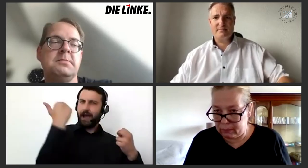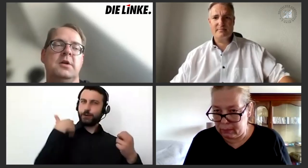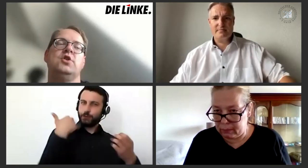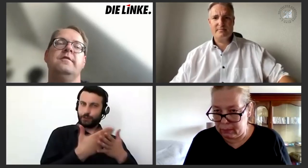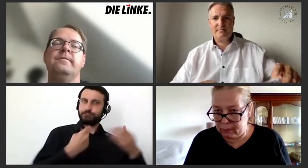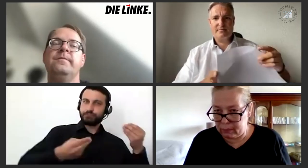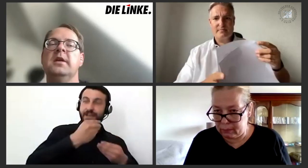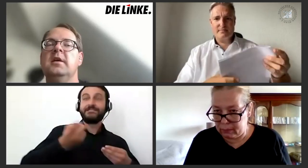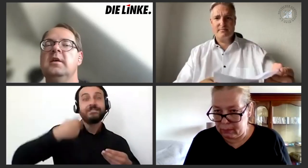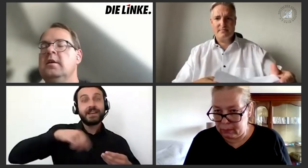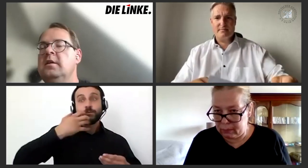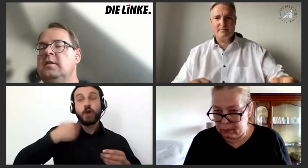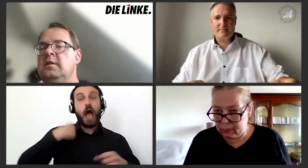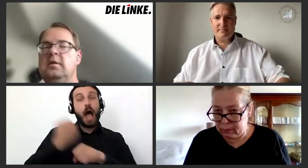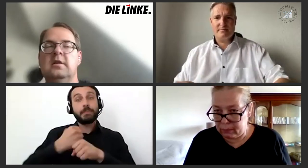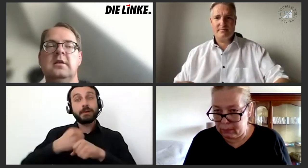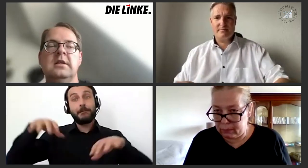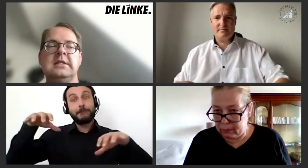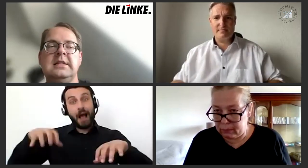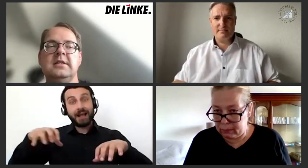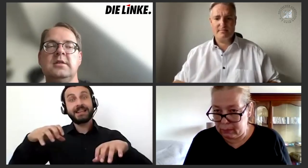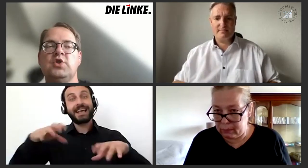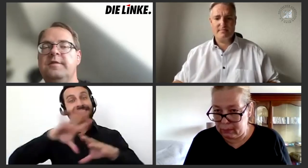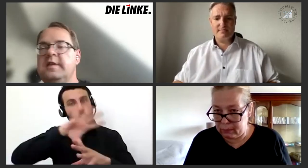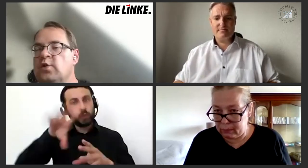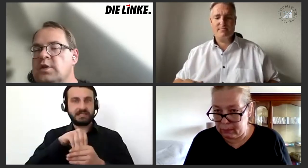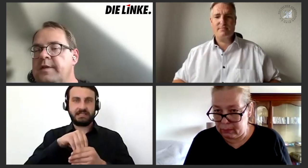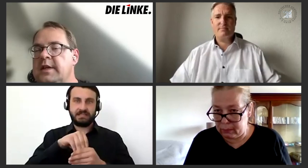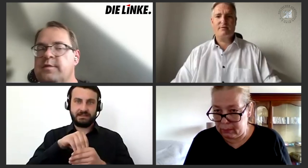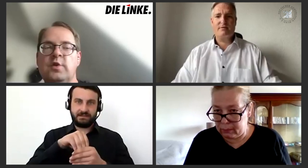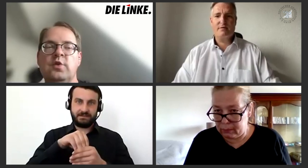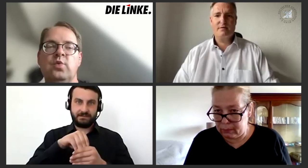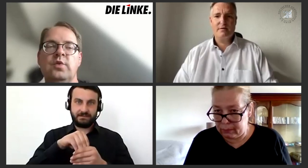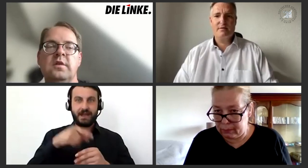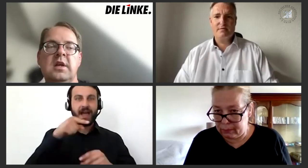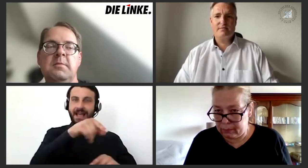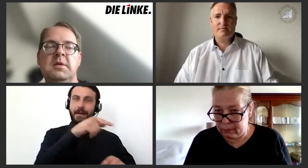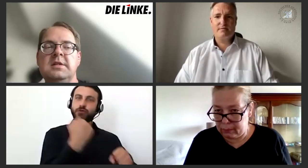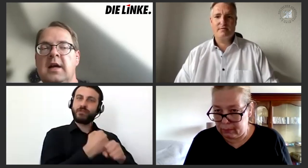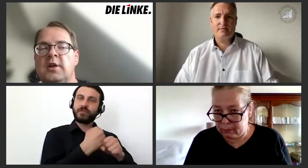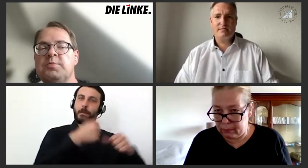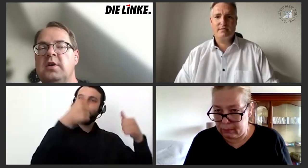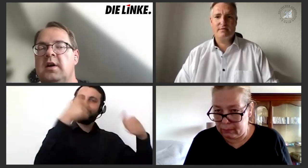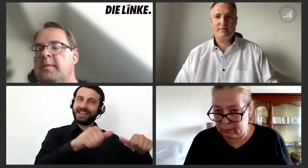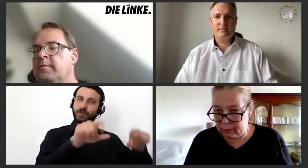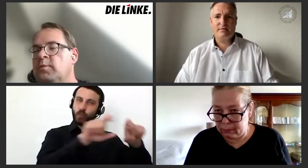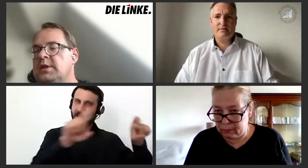will einen inklusiven Arbeitsmarkt schaffen. Die gesetzliche Beschäftigungspflicht von Unternehmen,